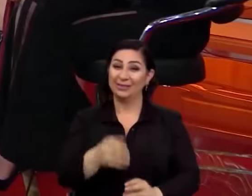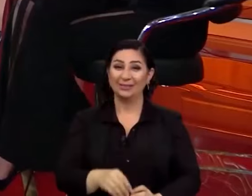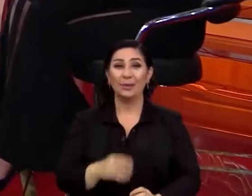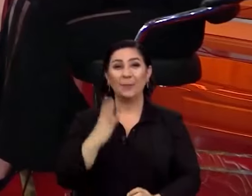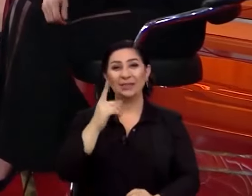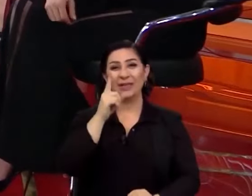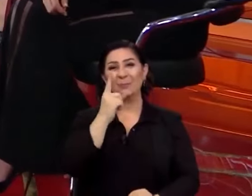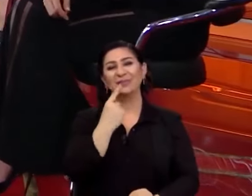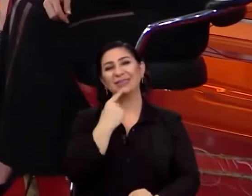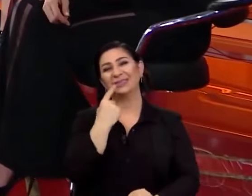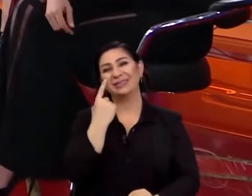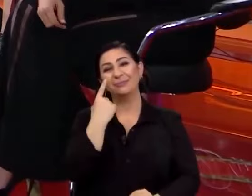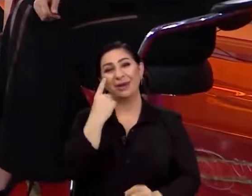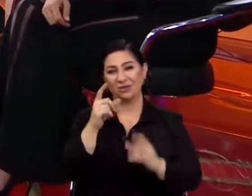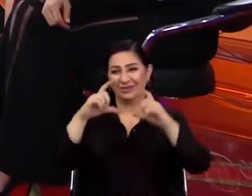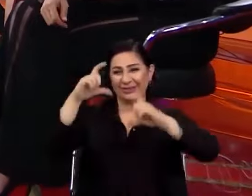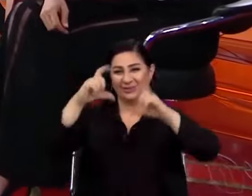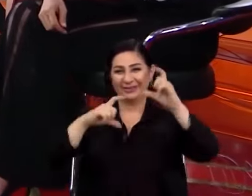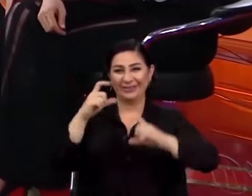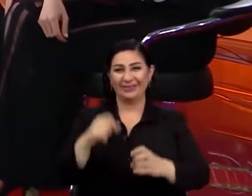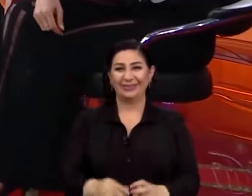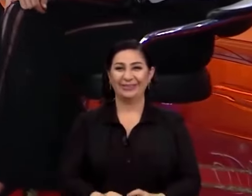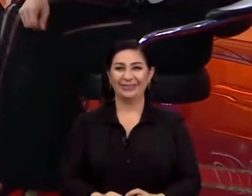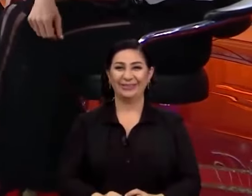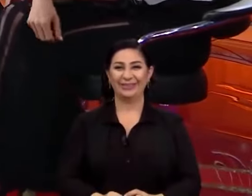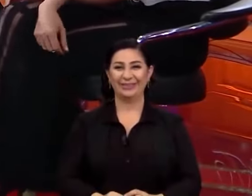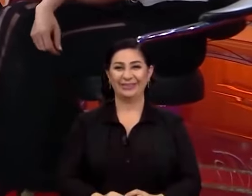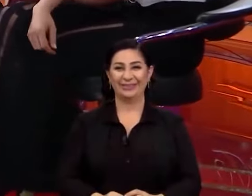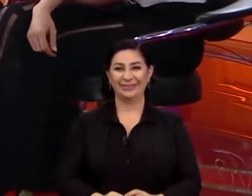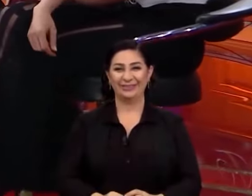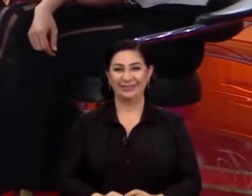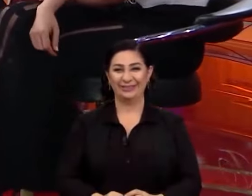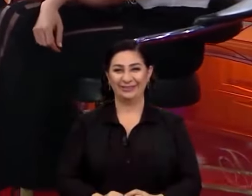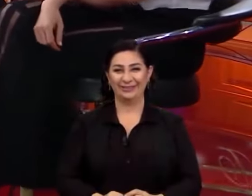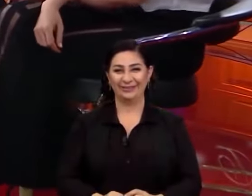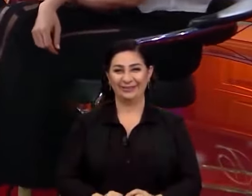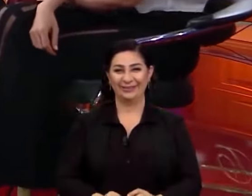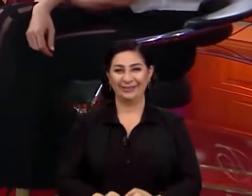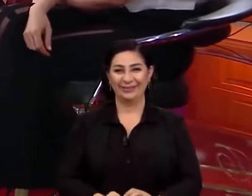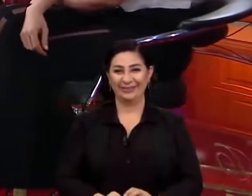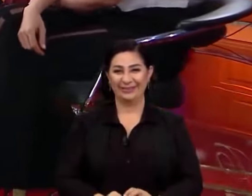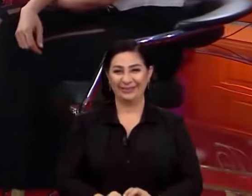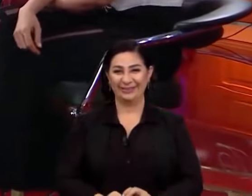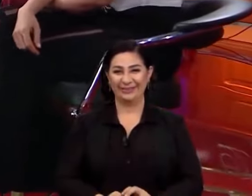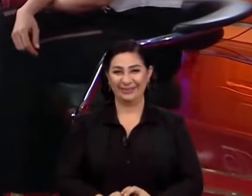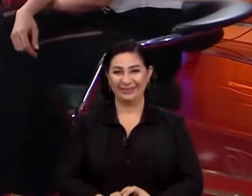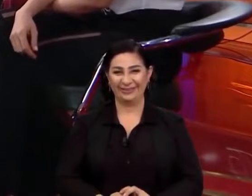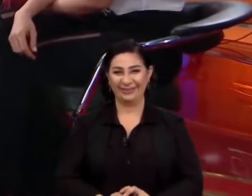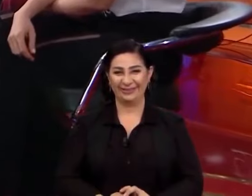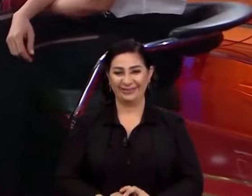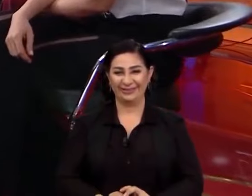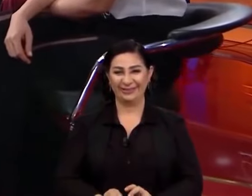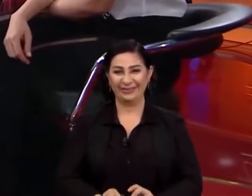uygulamamızdan bakalım bu gözlerle ne yapabiliriz dur eyv Evet yani hakikaten